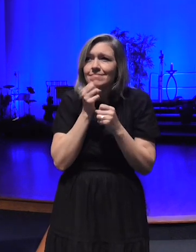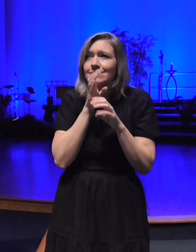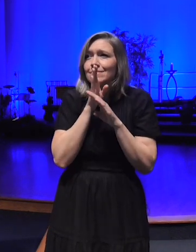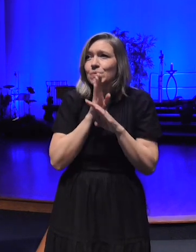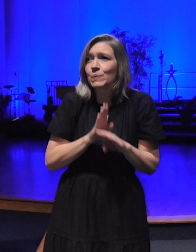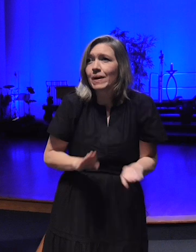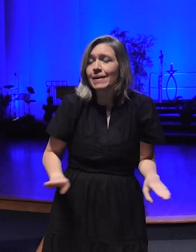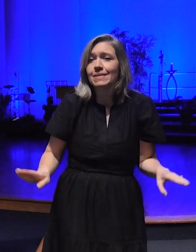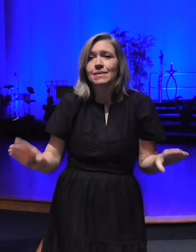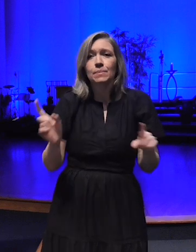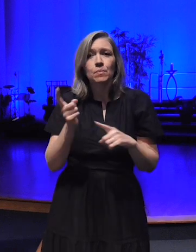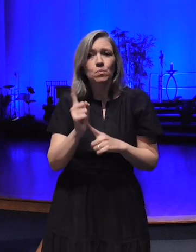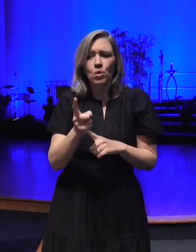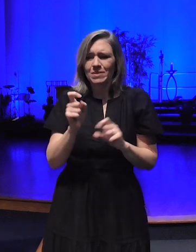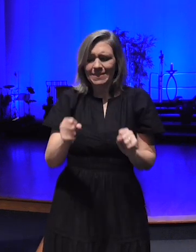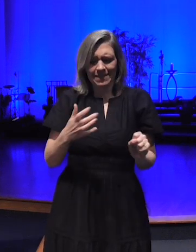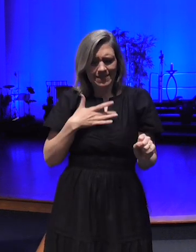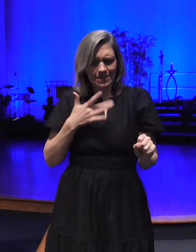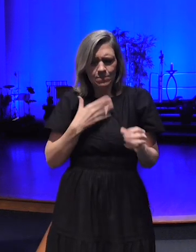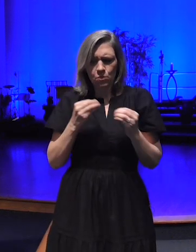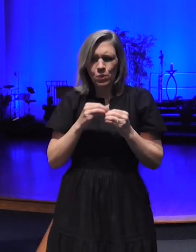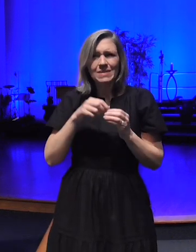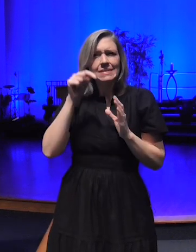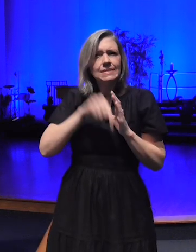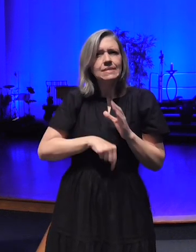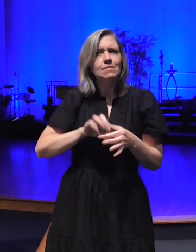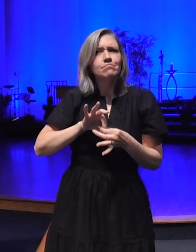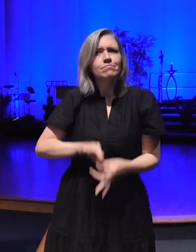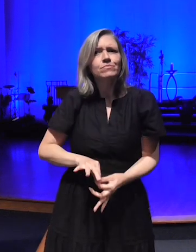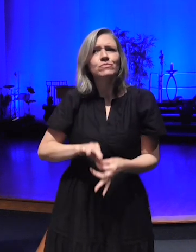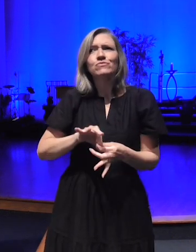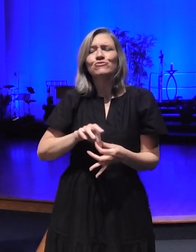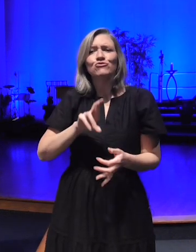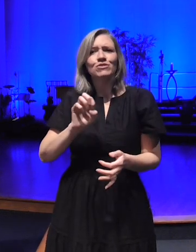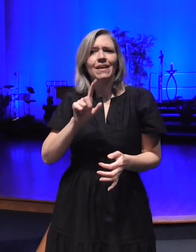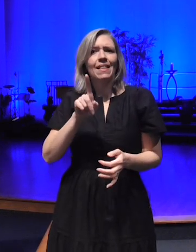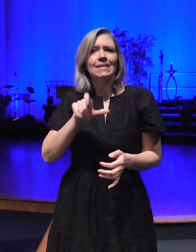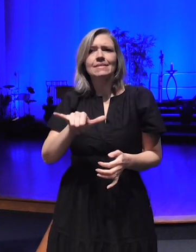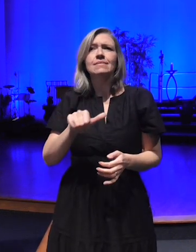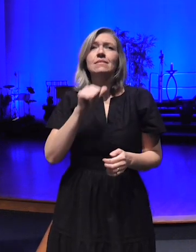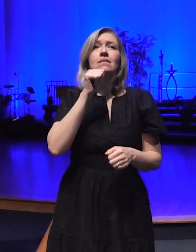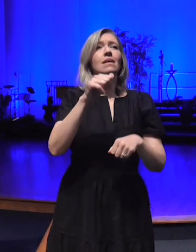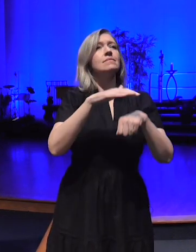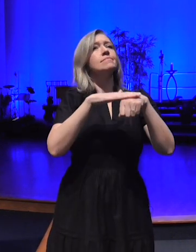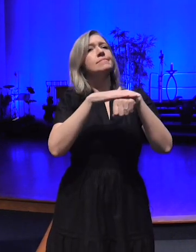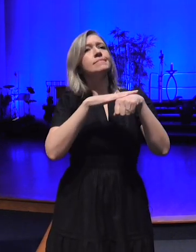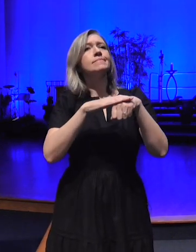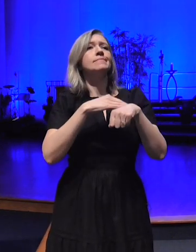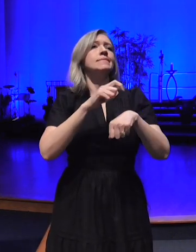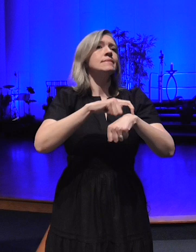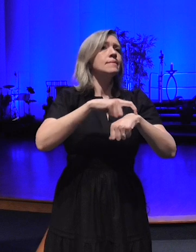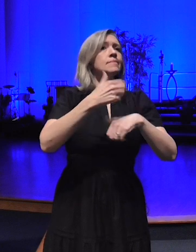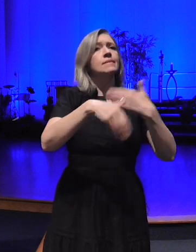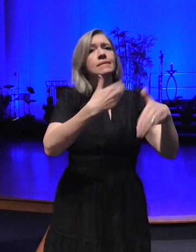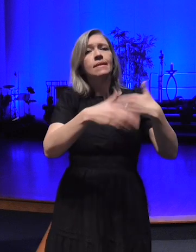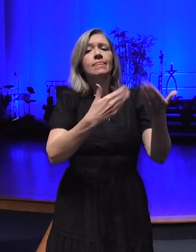que está arraigado en la realidad, no el flujo temporal de condiciones y circunstancias que podemos sentir